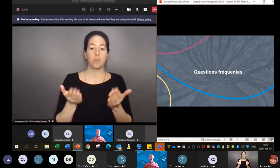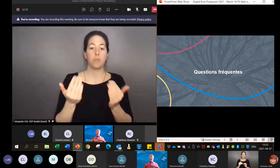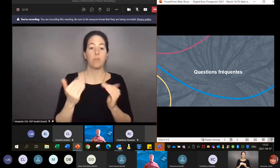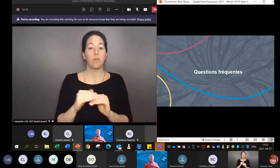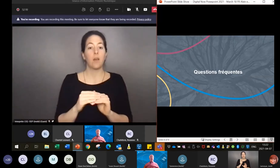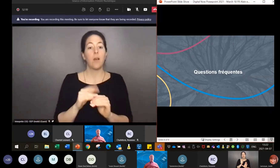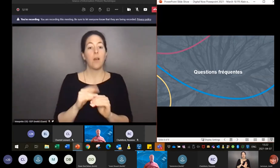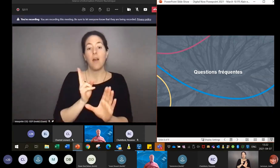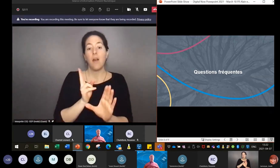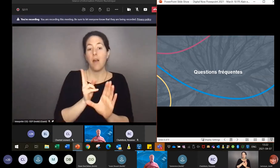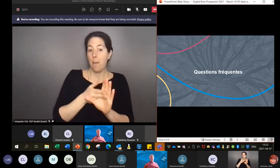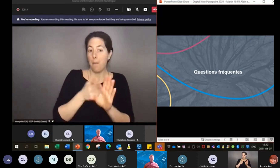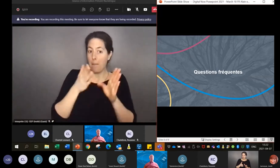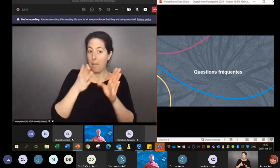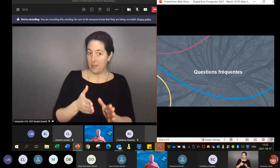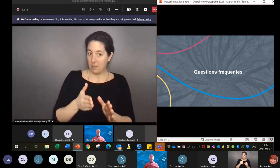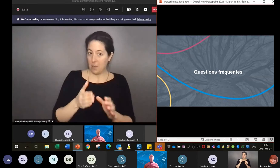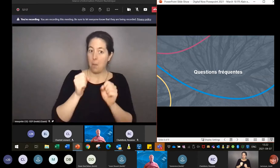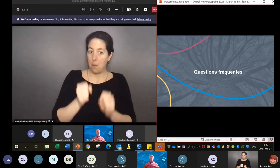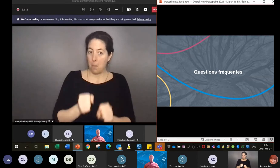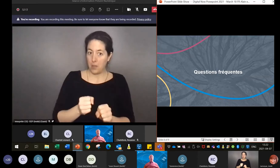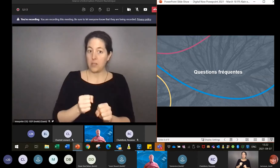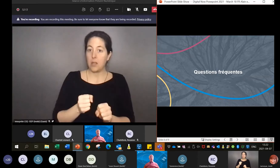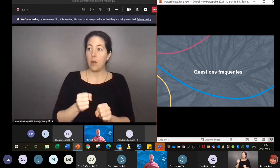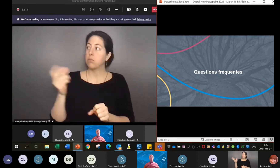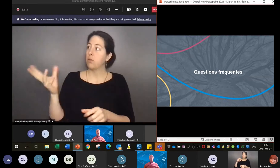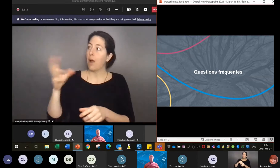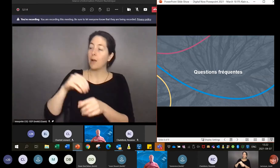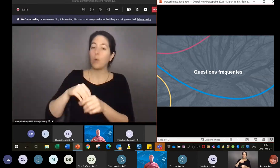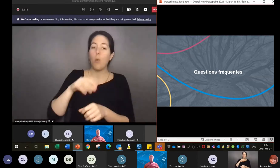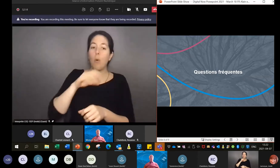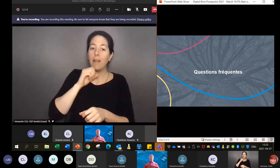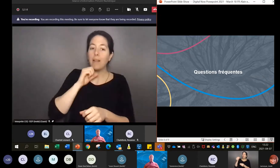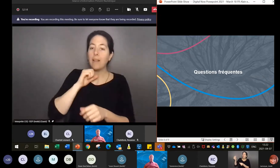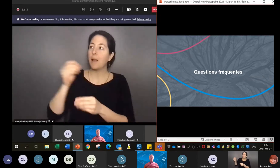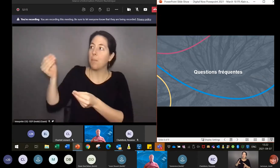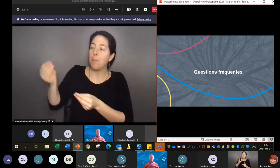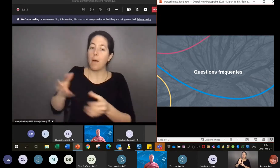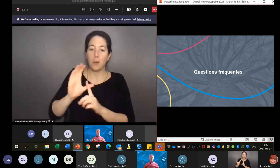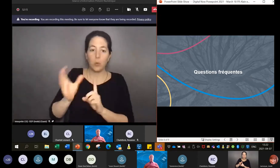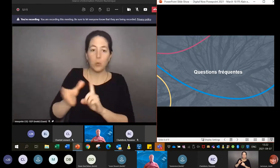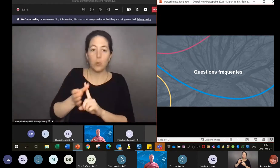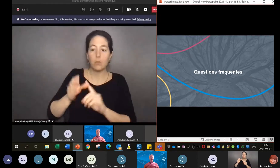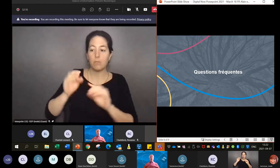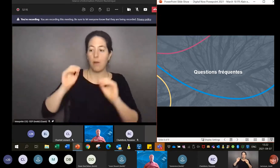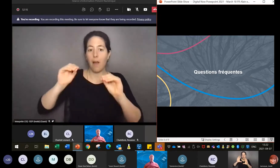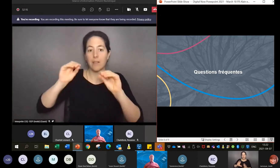inclure des Aînés, des passeurs culturels,